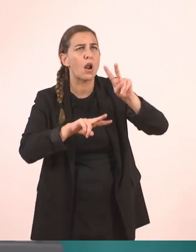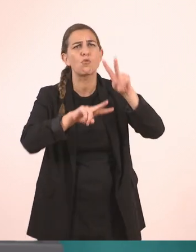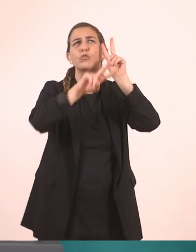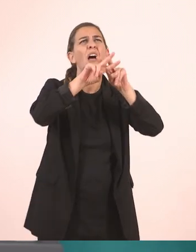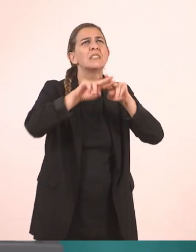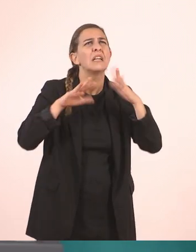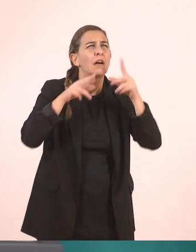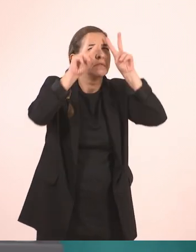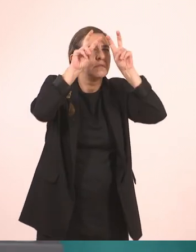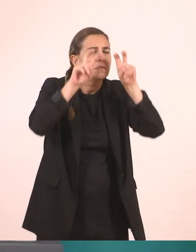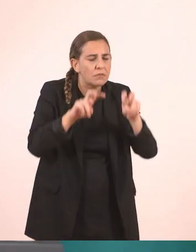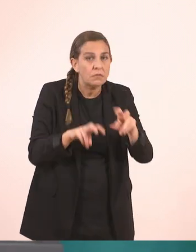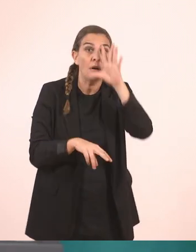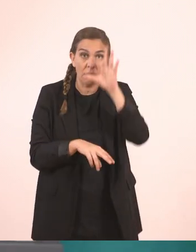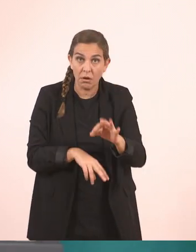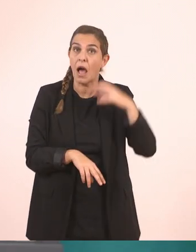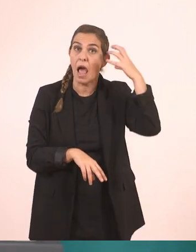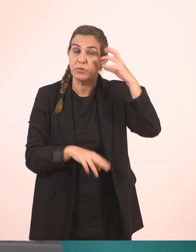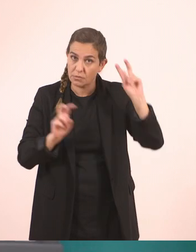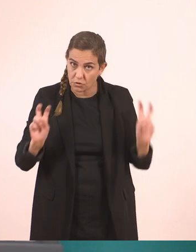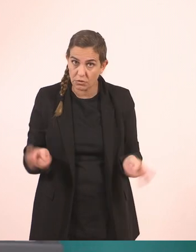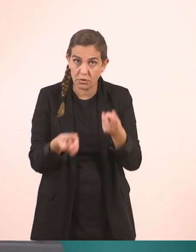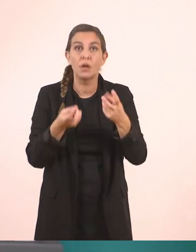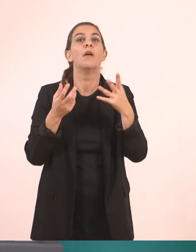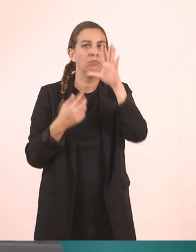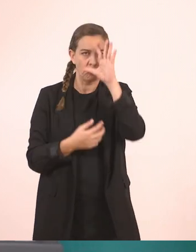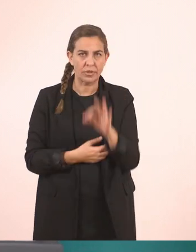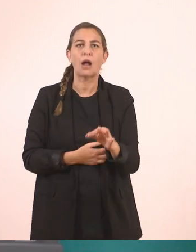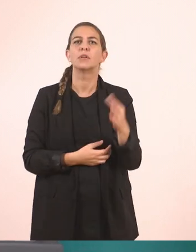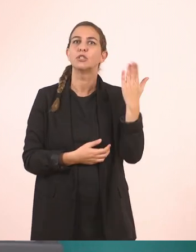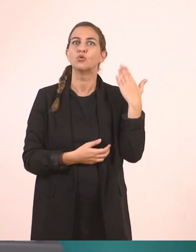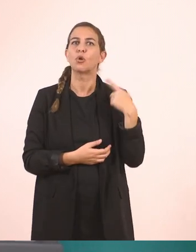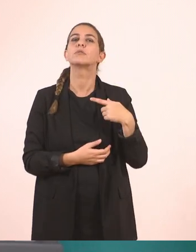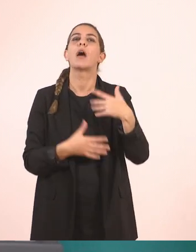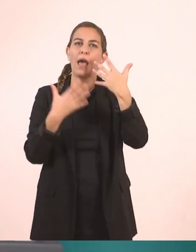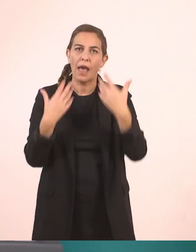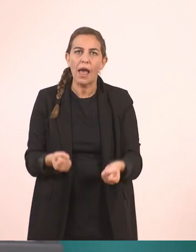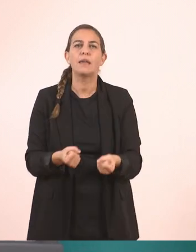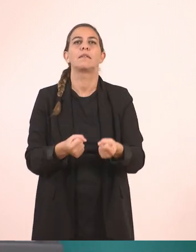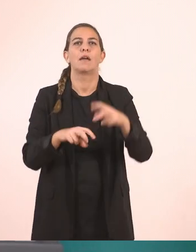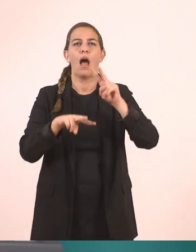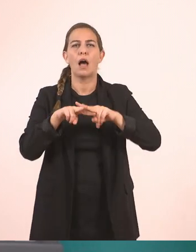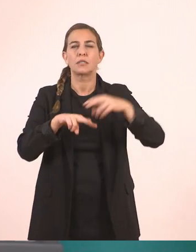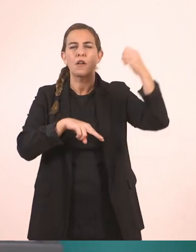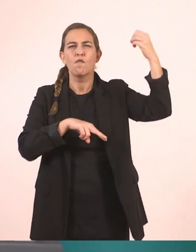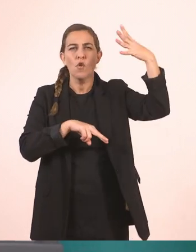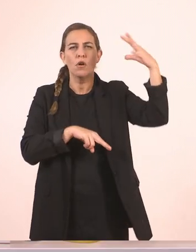βρήκαν ότι όντως υπήρχε ένα πάρα πολύ λαμπερό αστέρι, το οποίο κινούταν και ήρθε και στάθηκε πάνω από τη Βηθλεέμ.